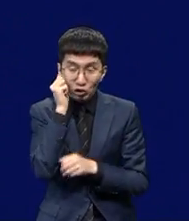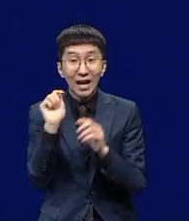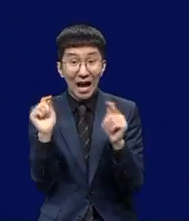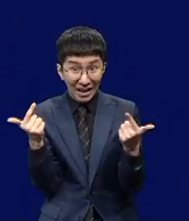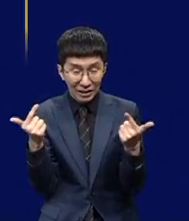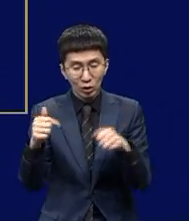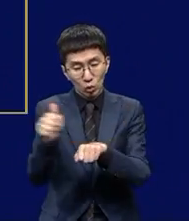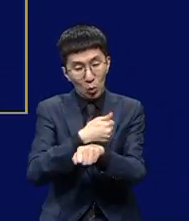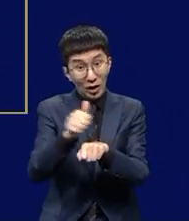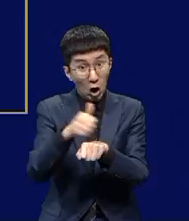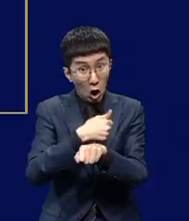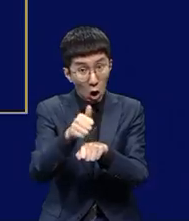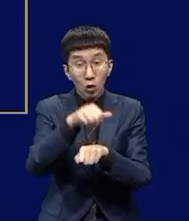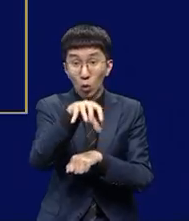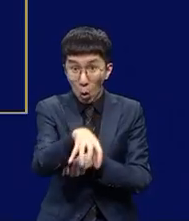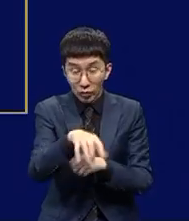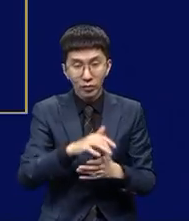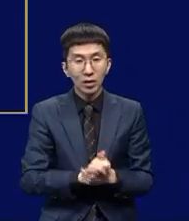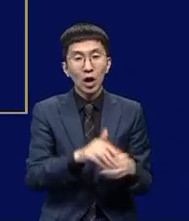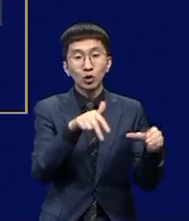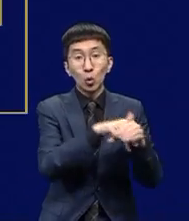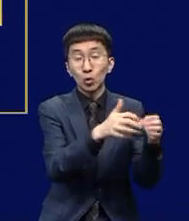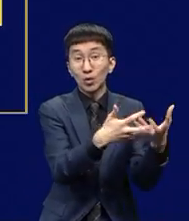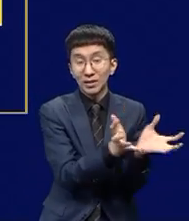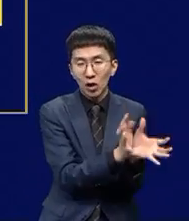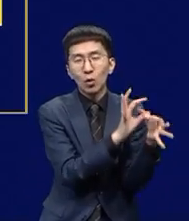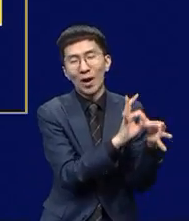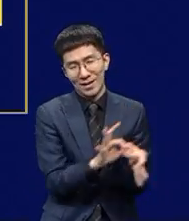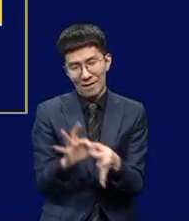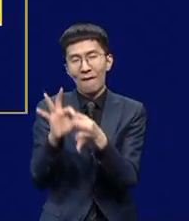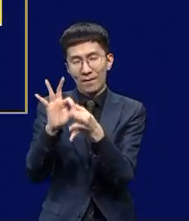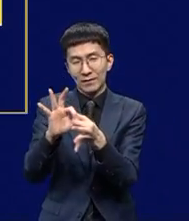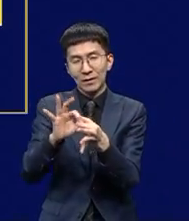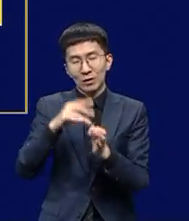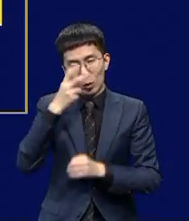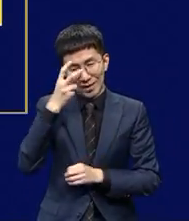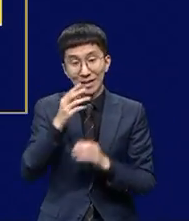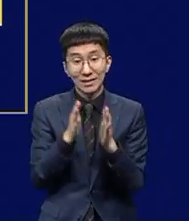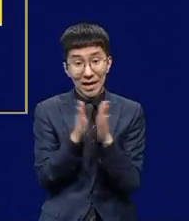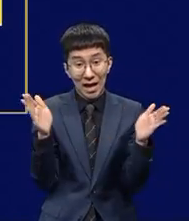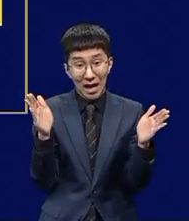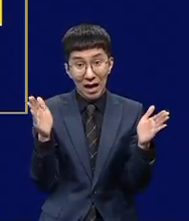교육시설에는 종교시설의 방역 수칙을 적용해 교습 등 모든 대면 활동과 식사가 금지됩니다.